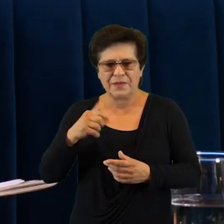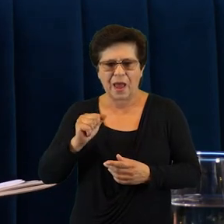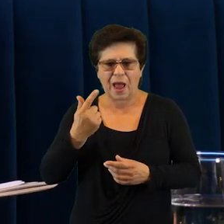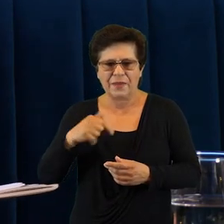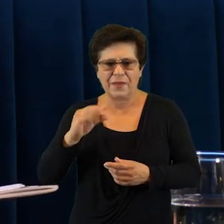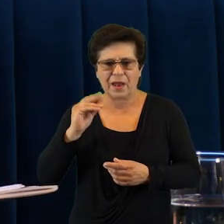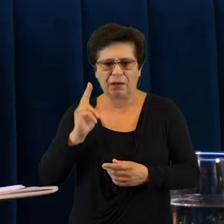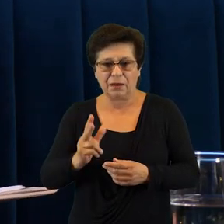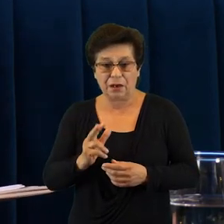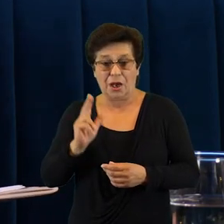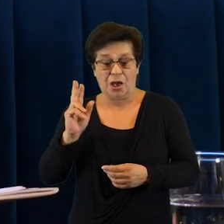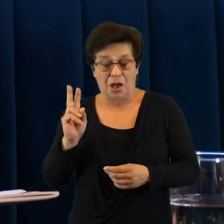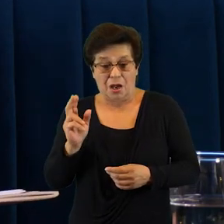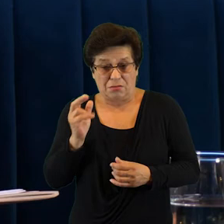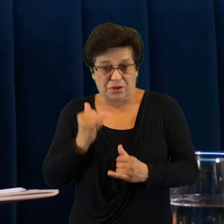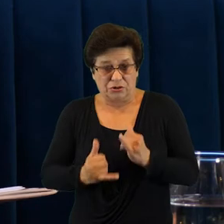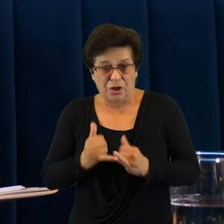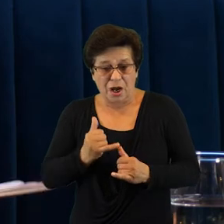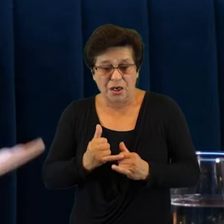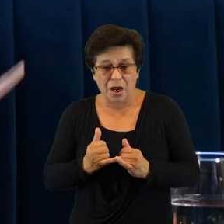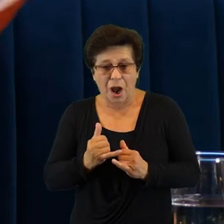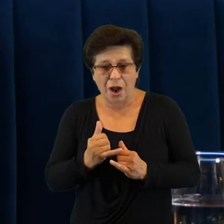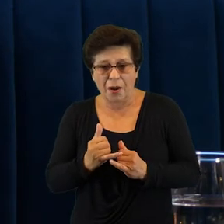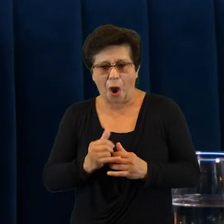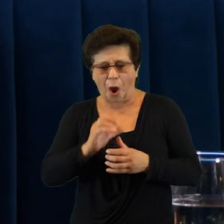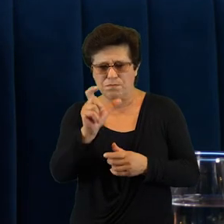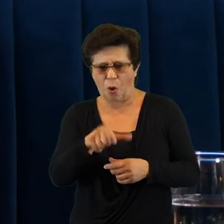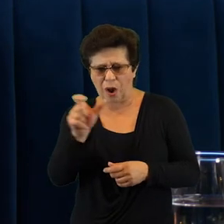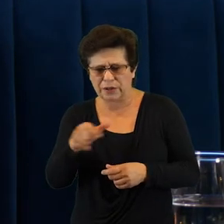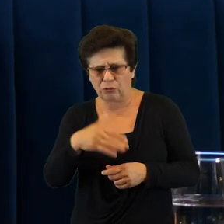że kiedy się poeta o tym dowiedział, popełnił wierszyk i brzmiał: